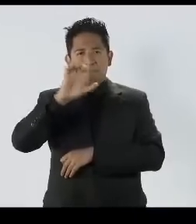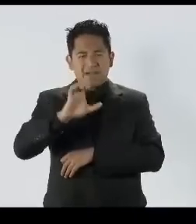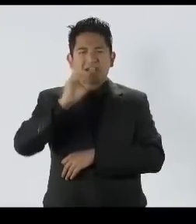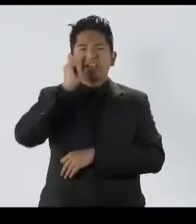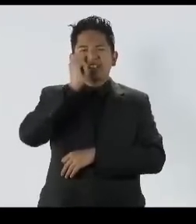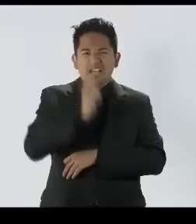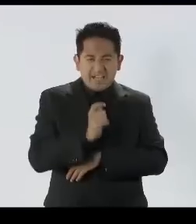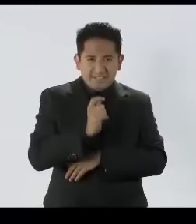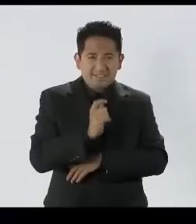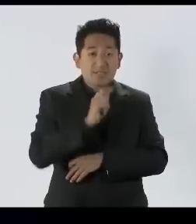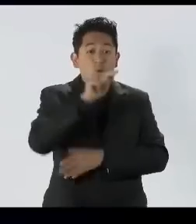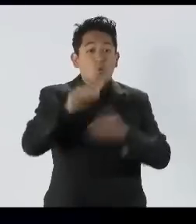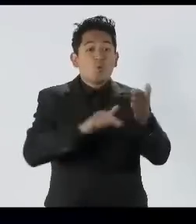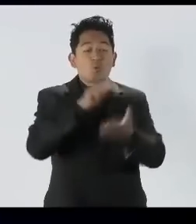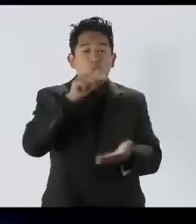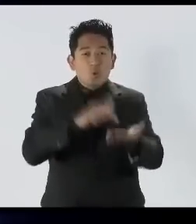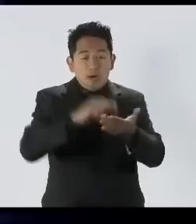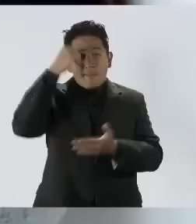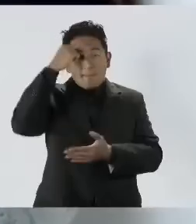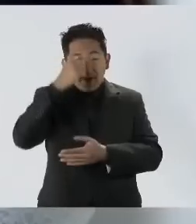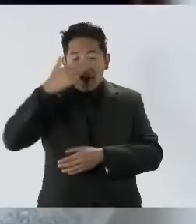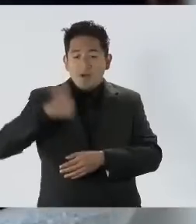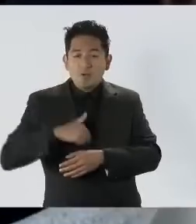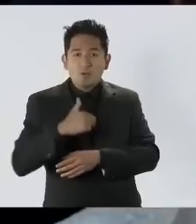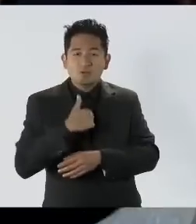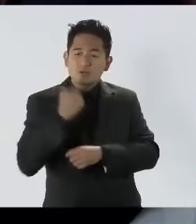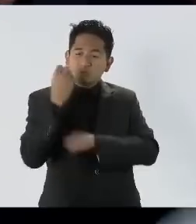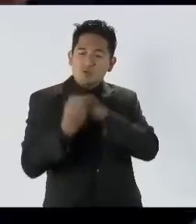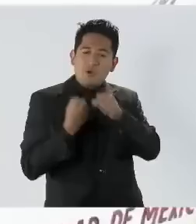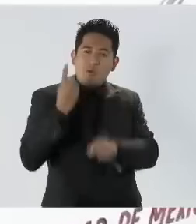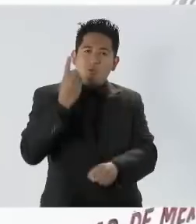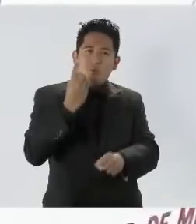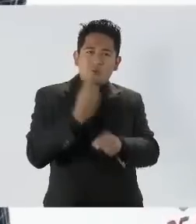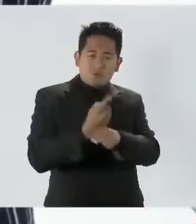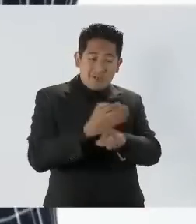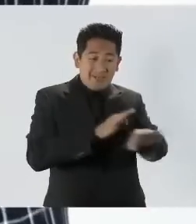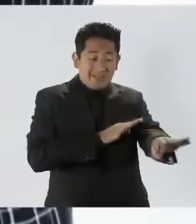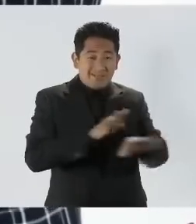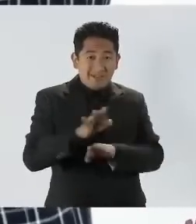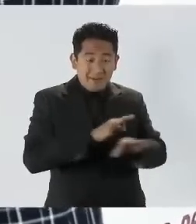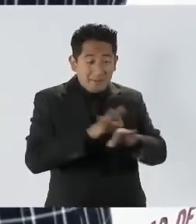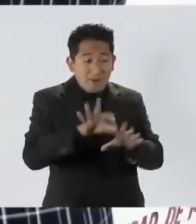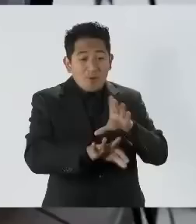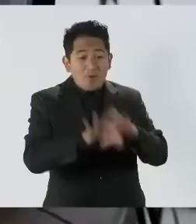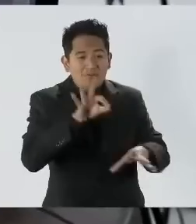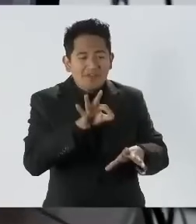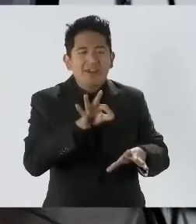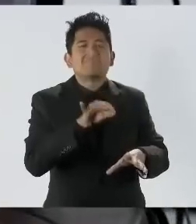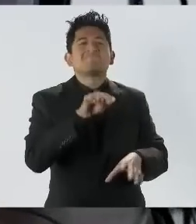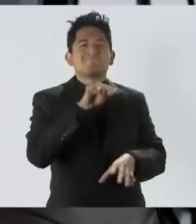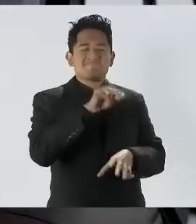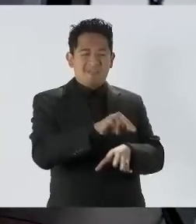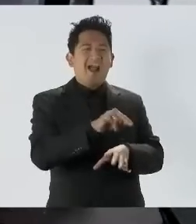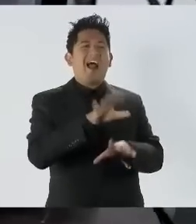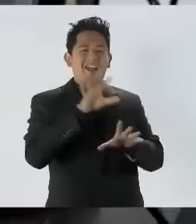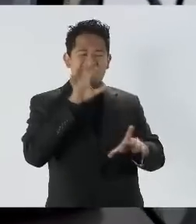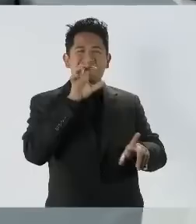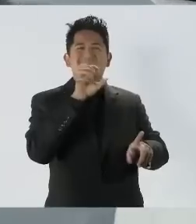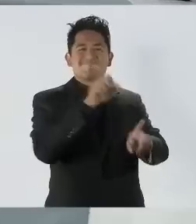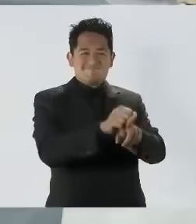para brindar nuevas oportunidades laborales en coordinación con la Secretaría del trabajo